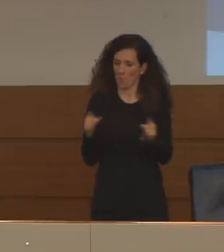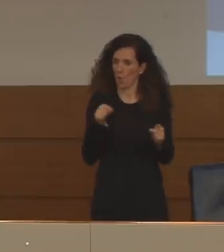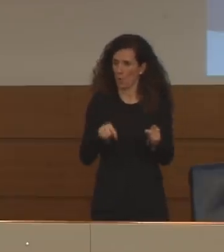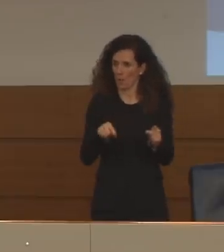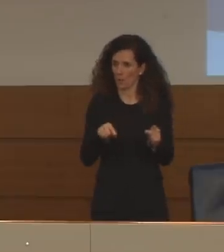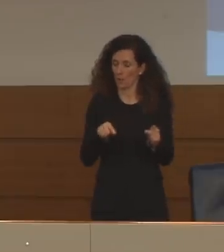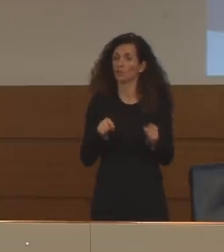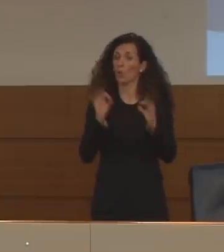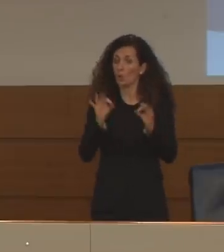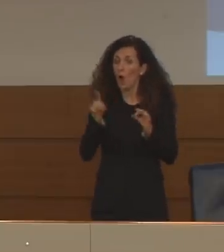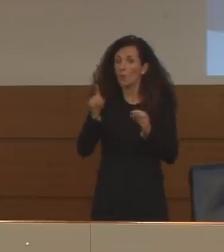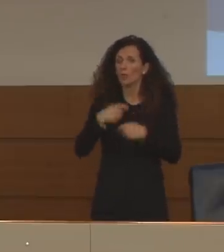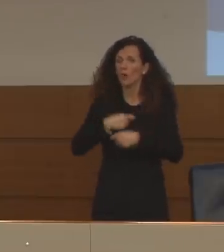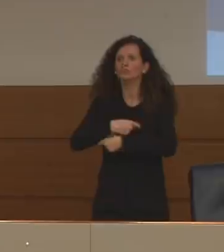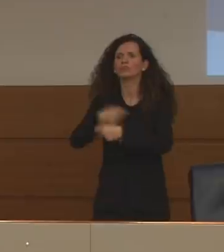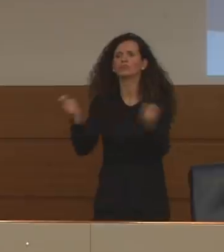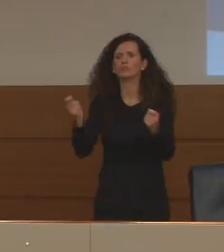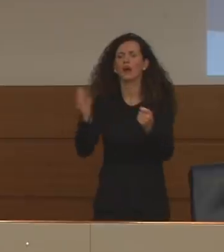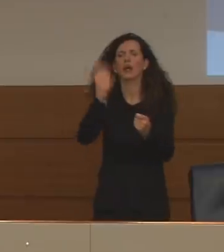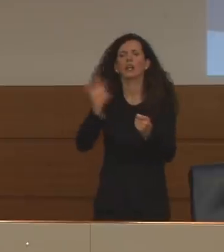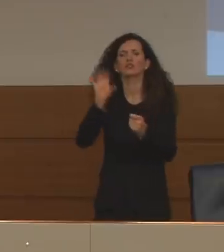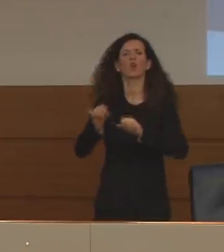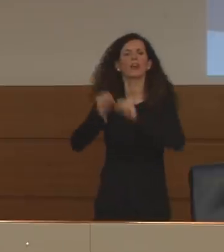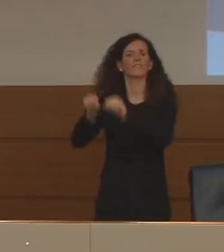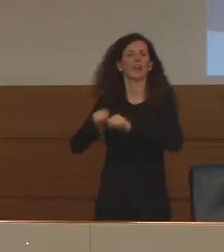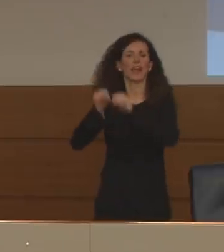regione Veneto, e se è possibile, a che punto siamo con